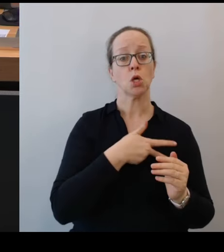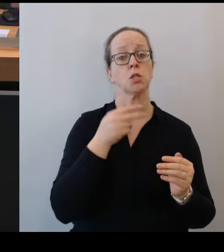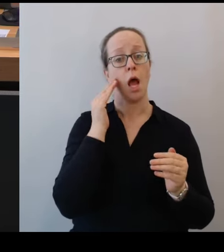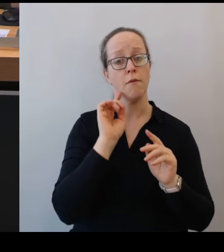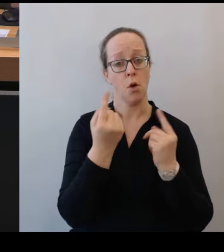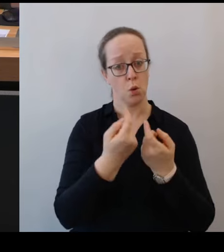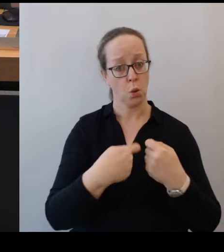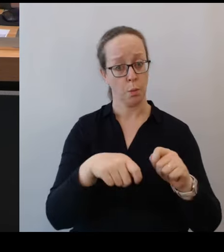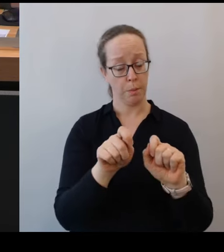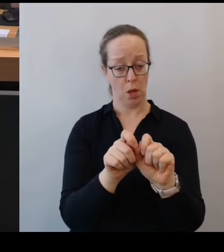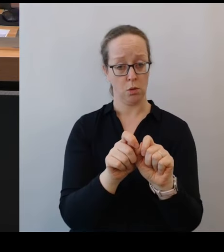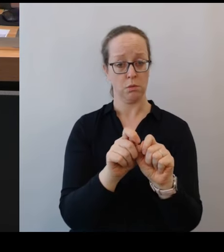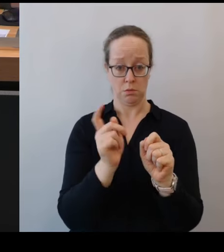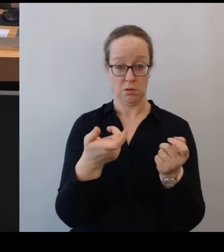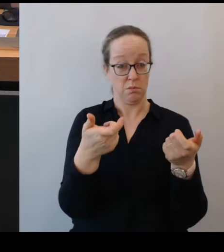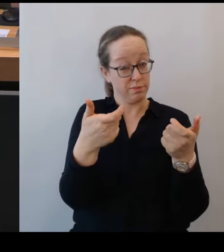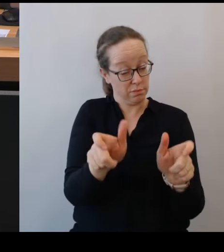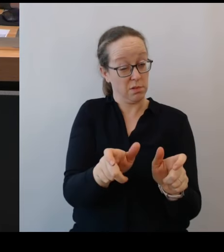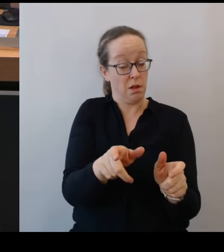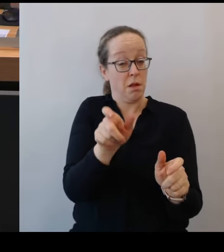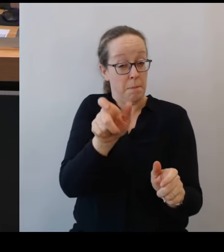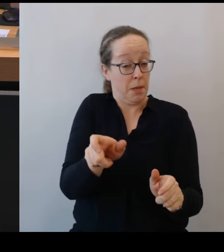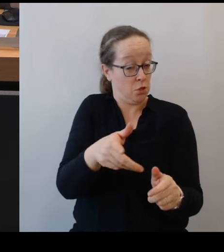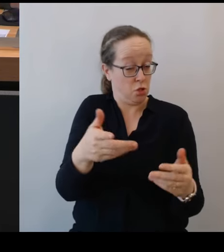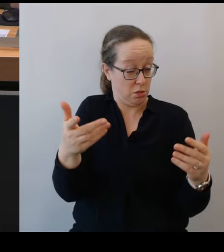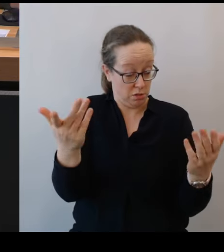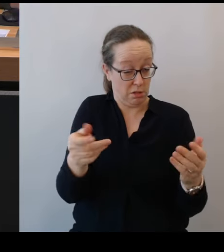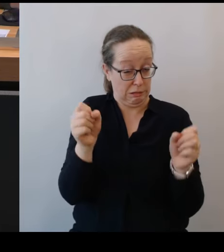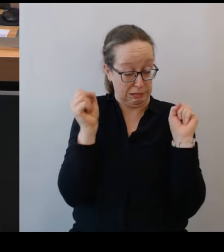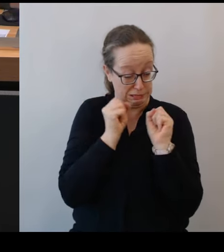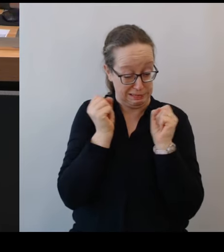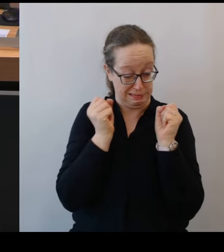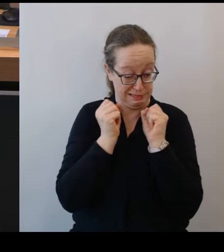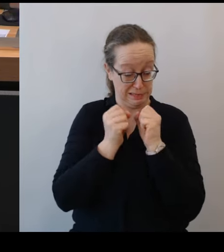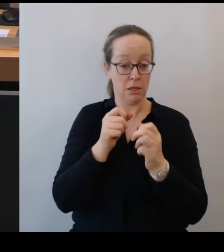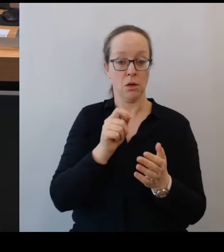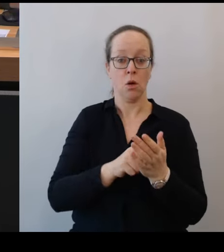Kalten sitzen, weil sie sich die Heizung nicht mehr leisten können und Berliner Mieterinnen und Mieter--(Beifall)